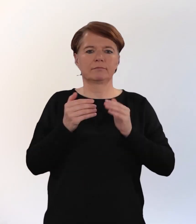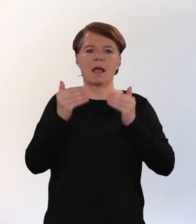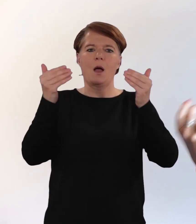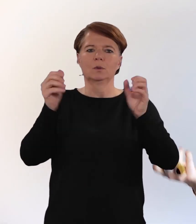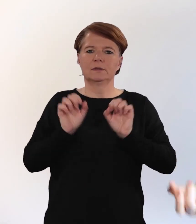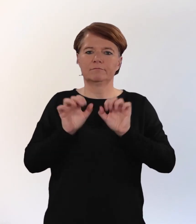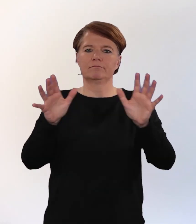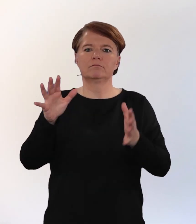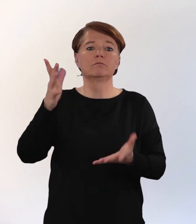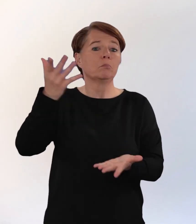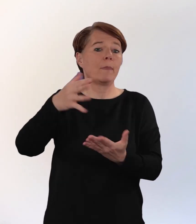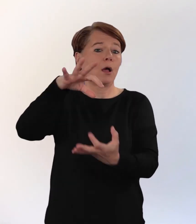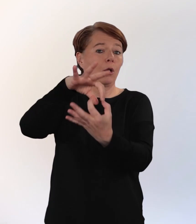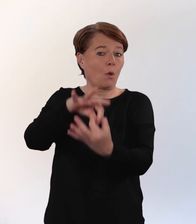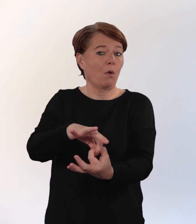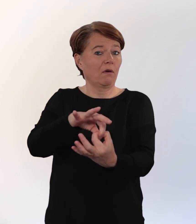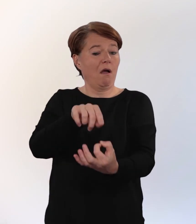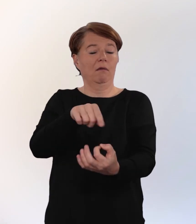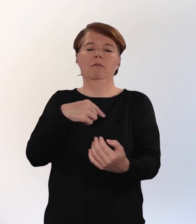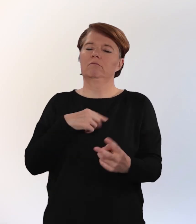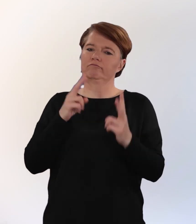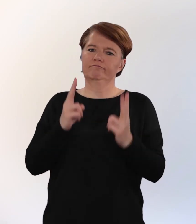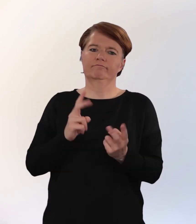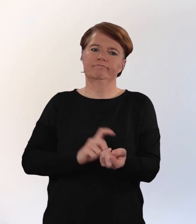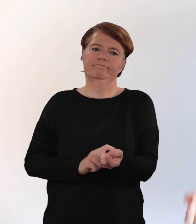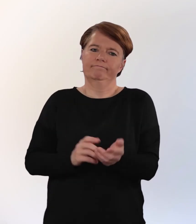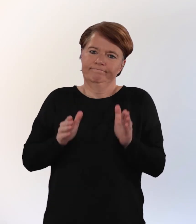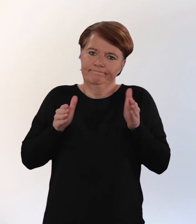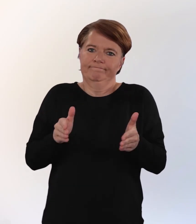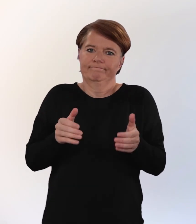Sowohl im Yoga sehe ich das als meine Berufung, dass ich einfach so...